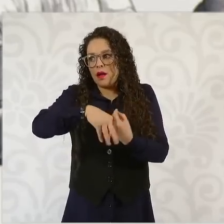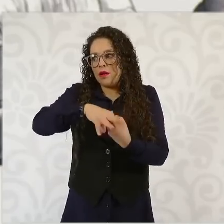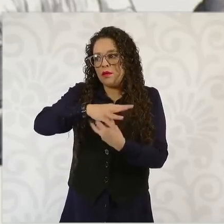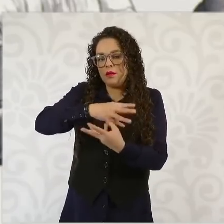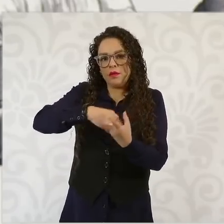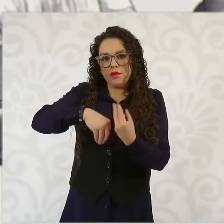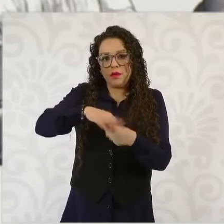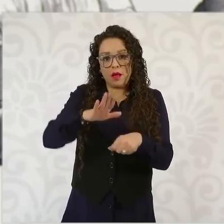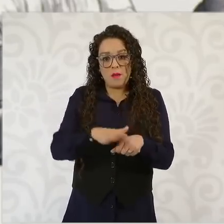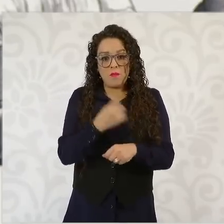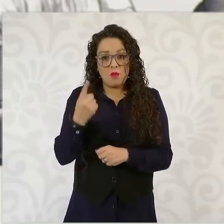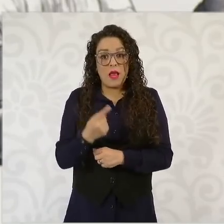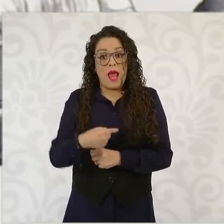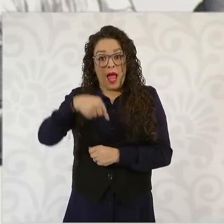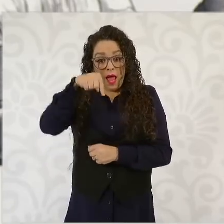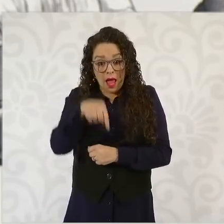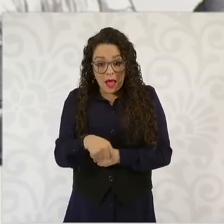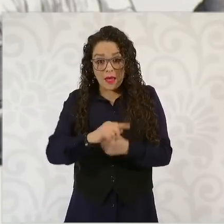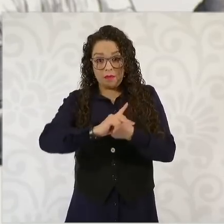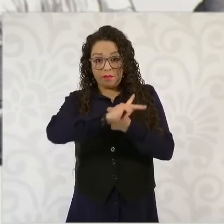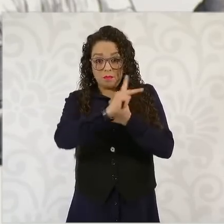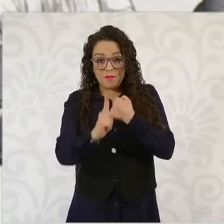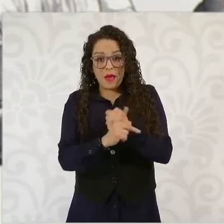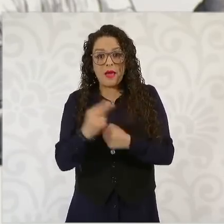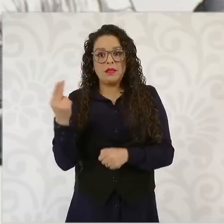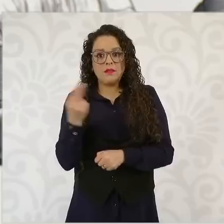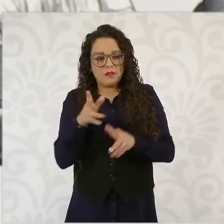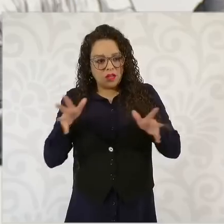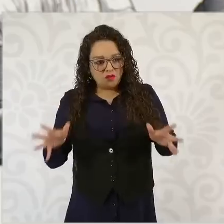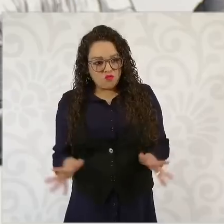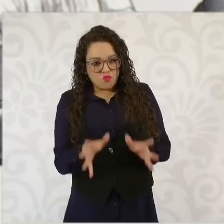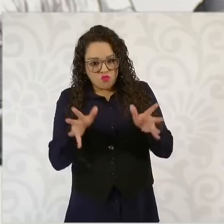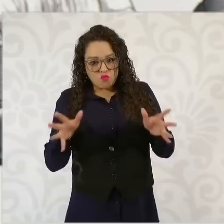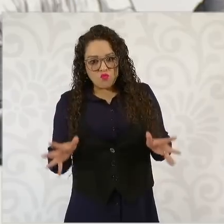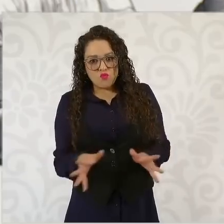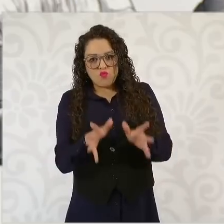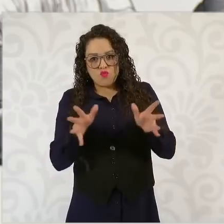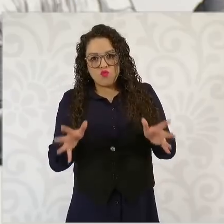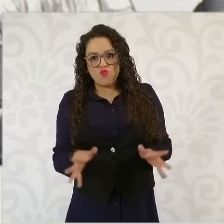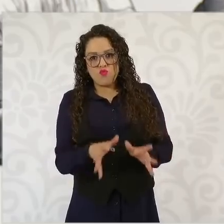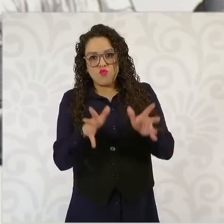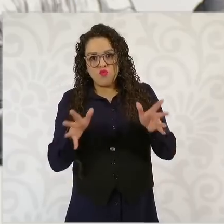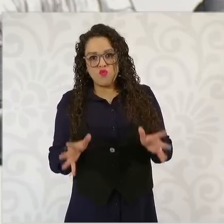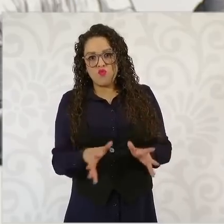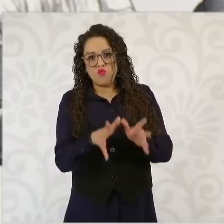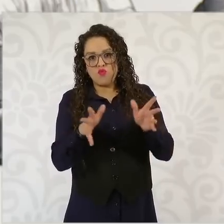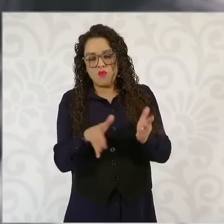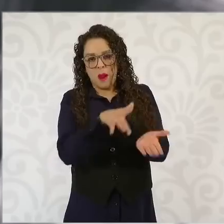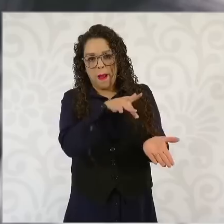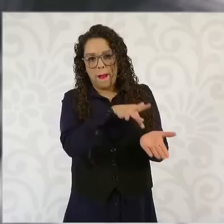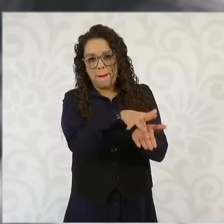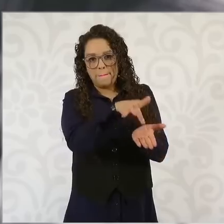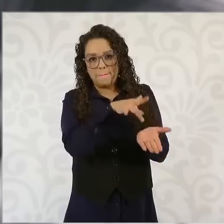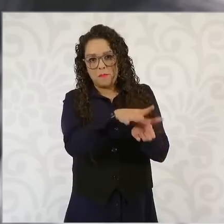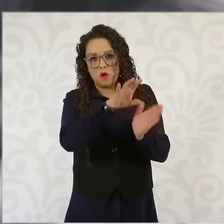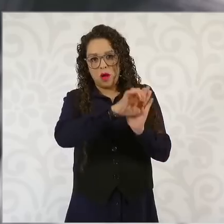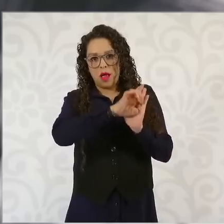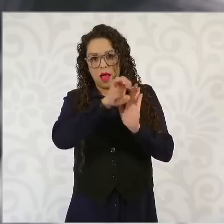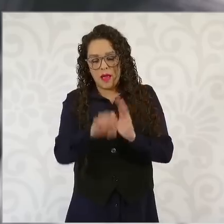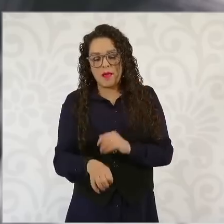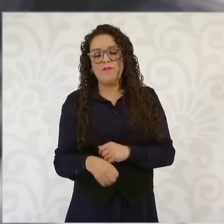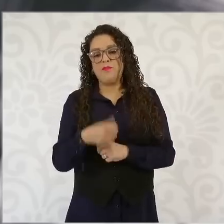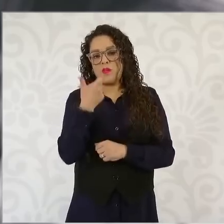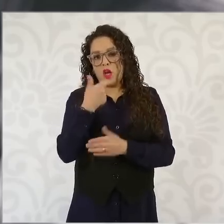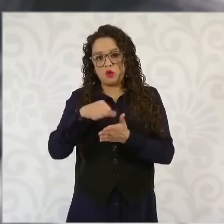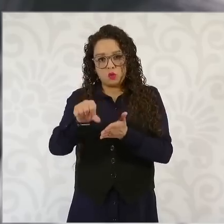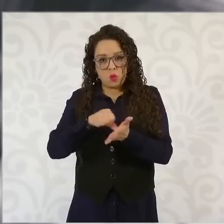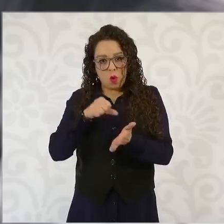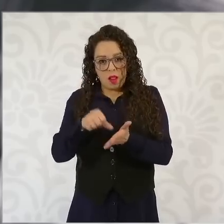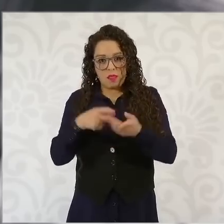interno que se ayuda a través de los programas del bienestar aumento salarial es decir cuando